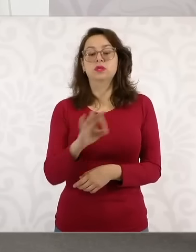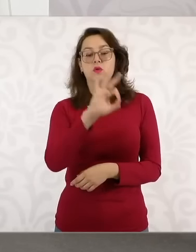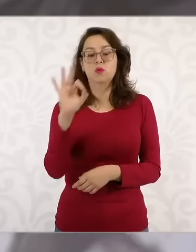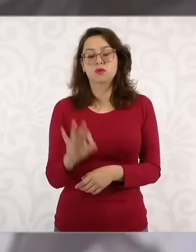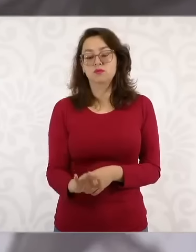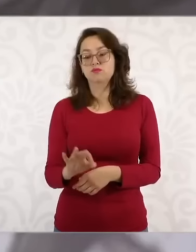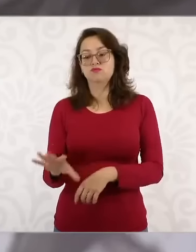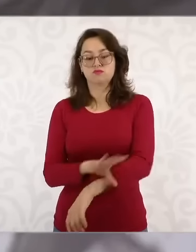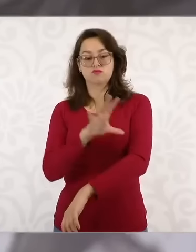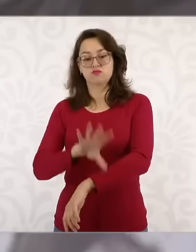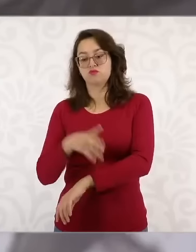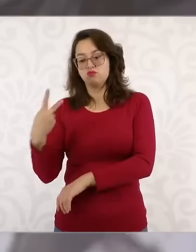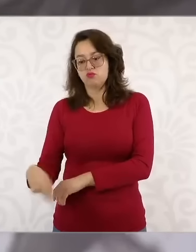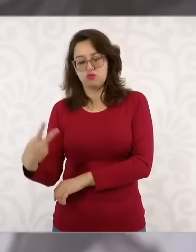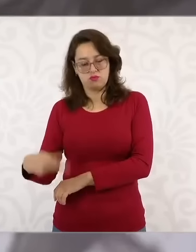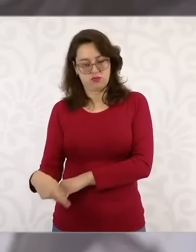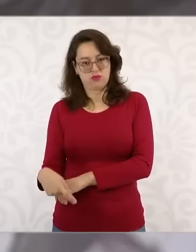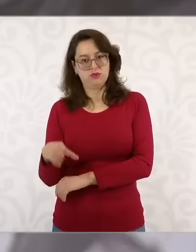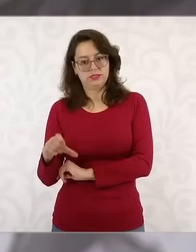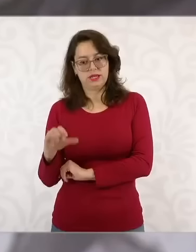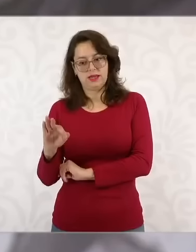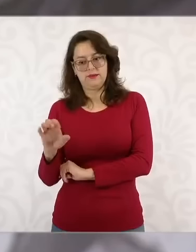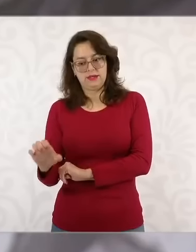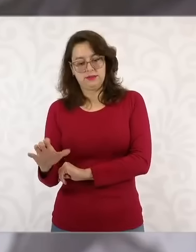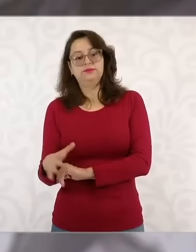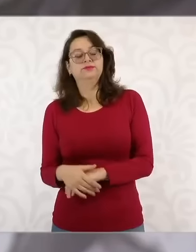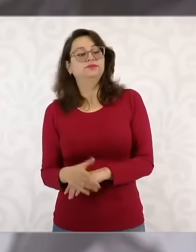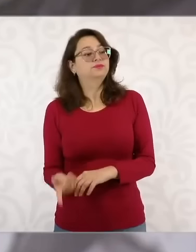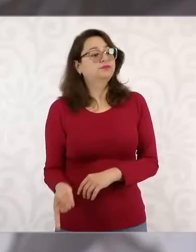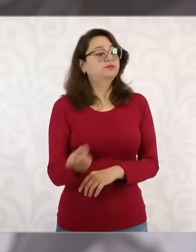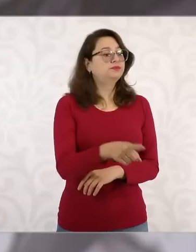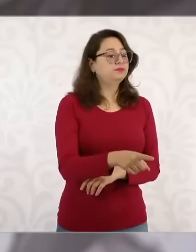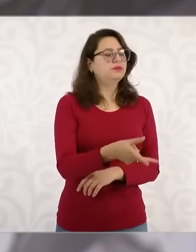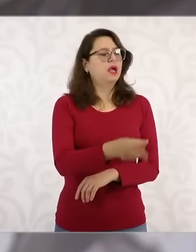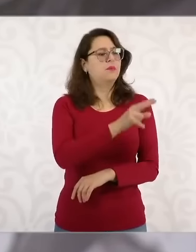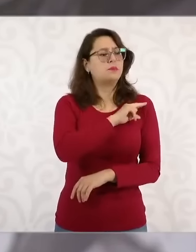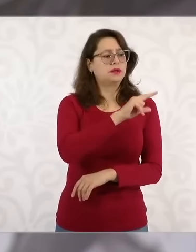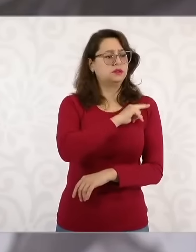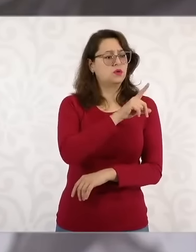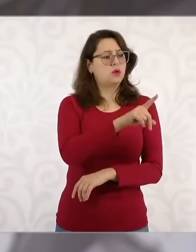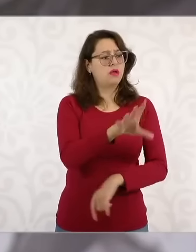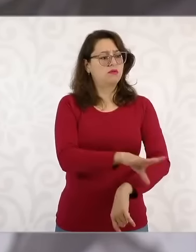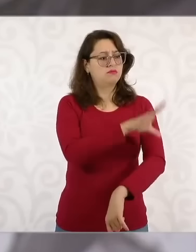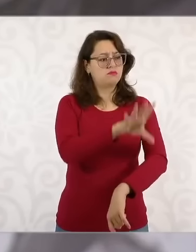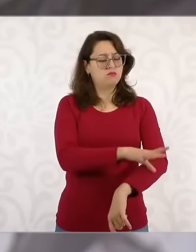hablando de la otra parte que es la generación que pueden aportar el sector privado, que eh